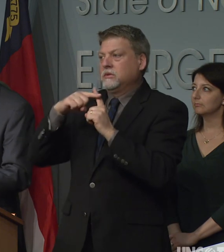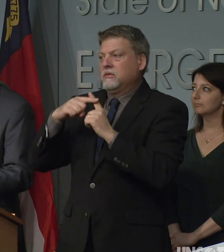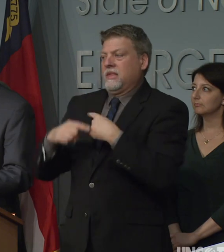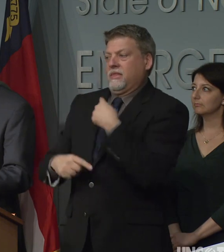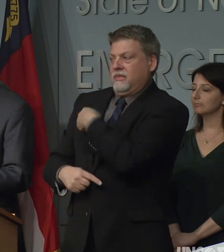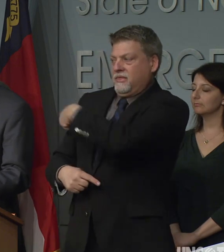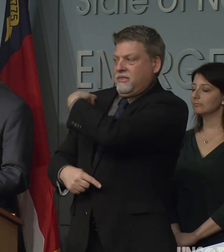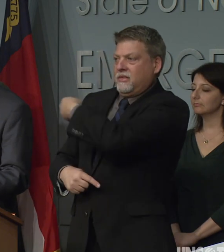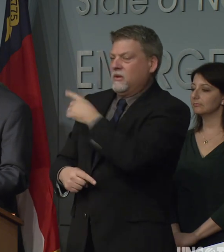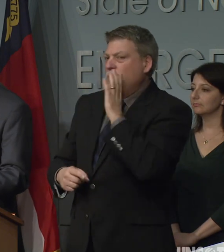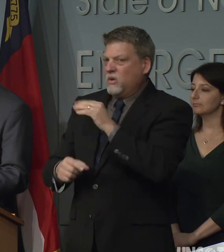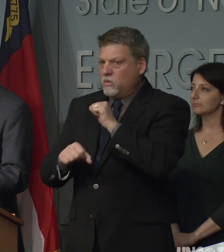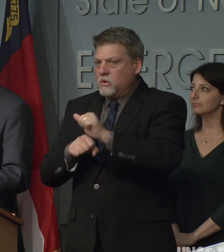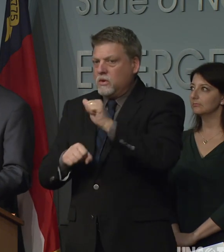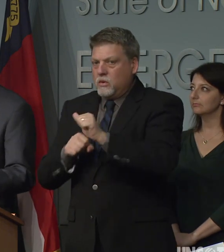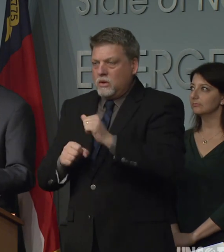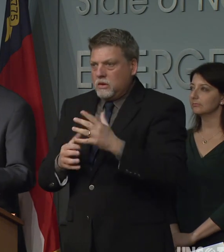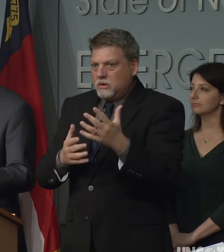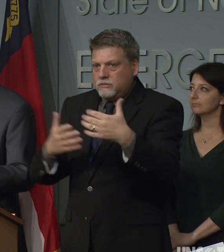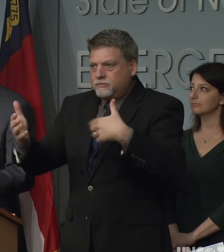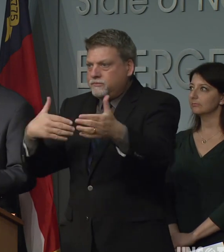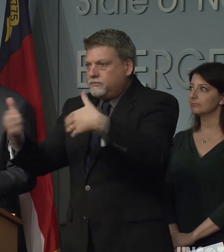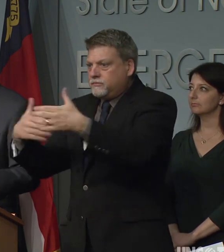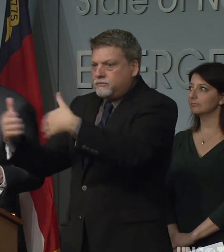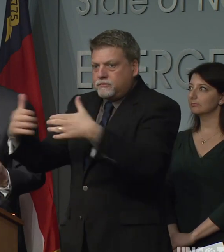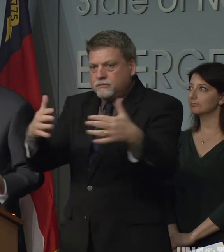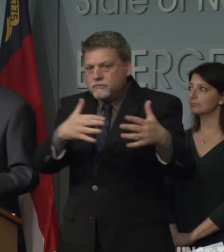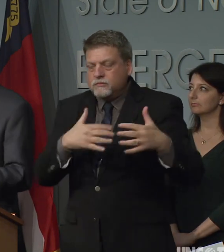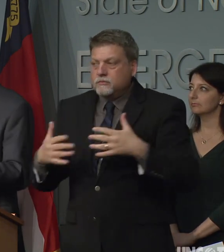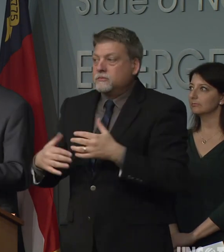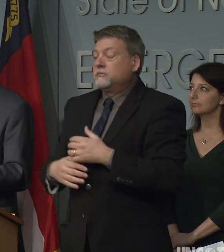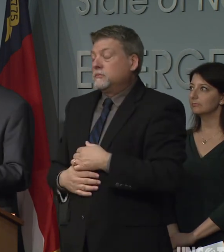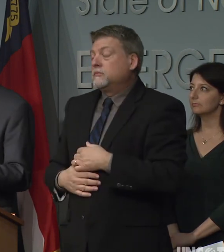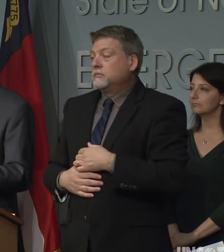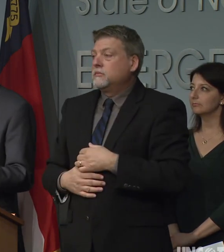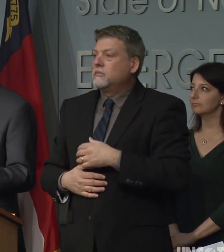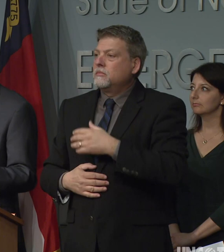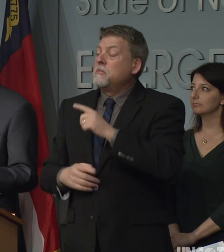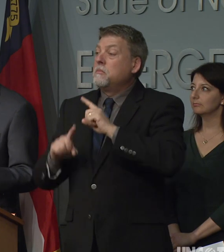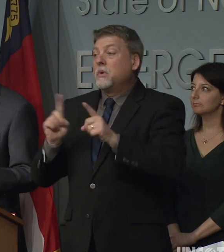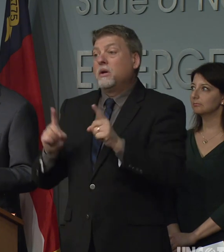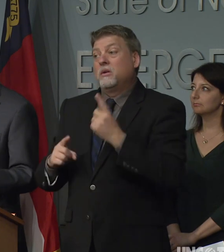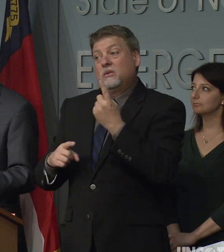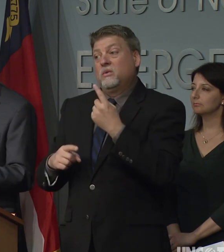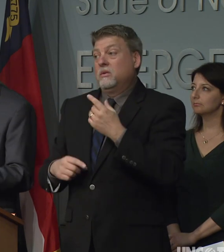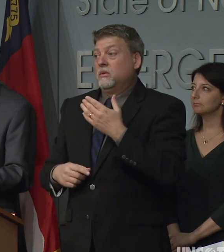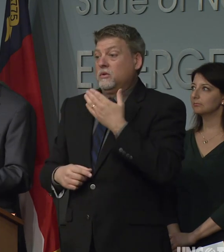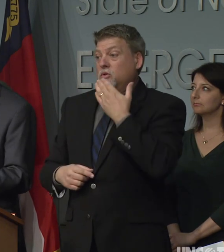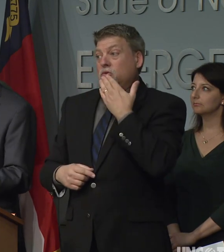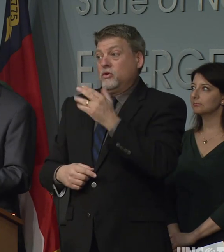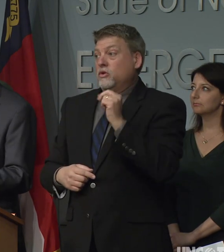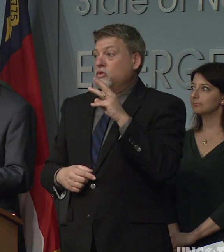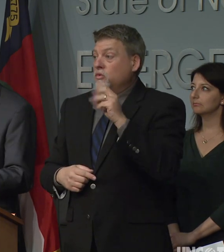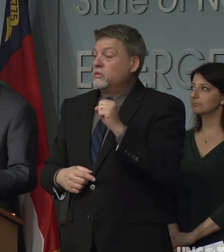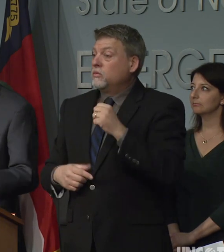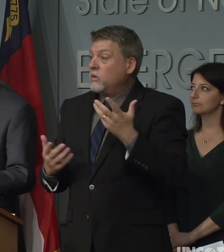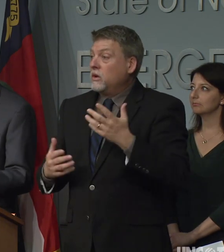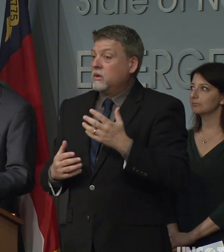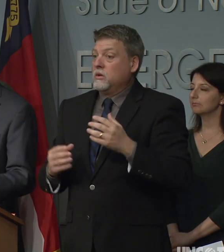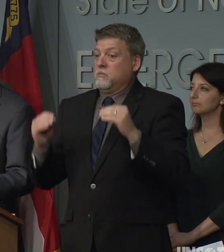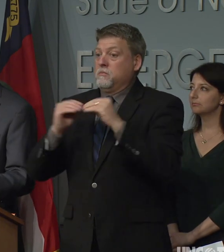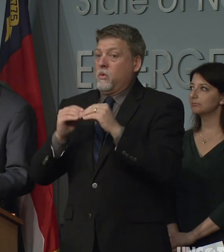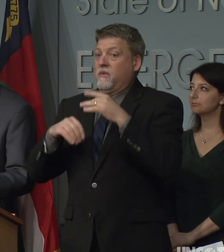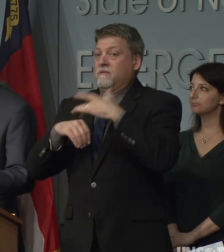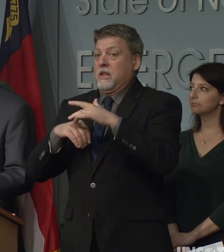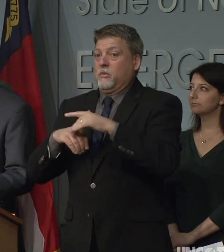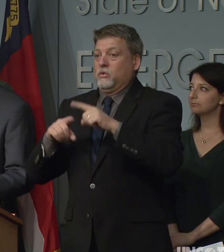como los resultados positivos, y van a trabajar para obtener esta información. Lo bueno es que